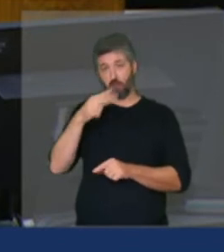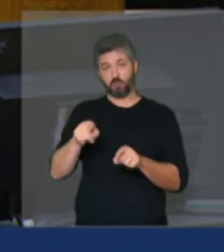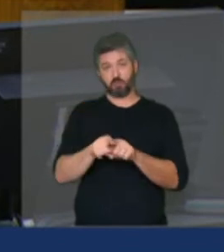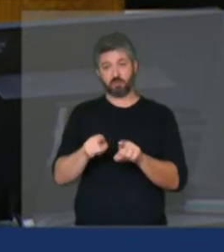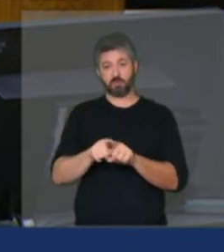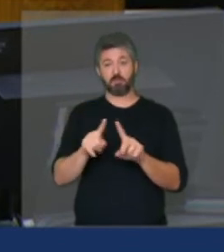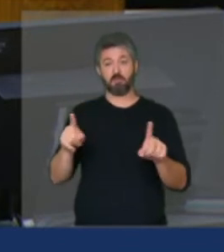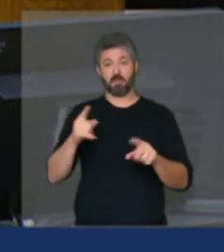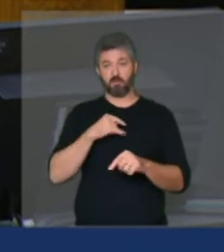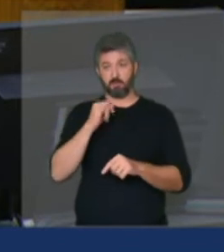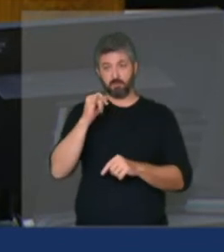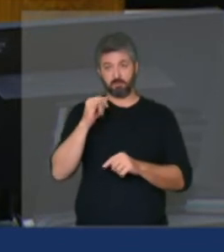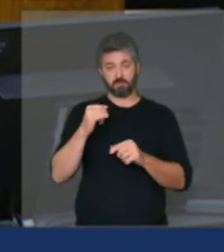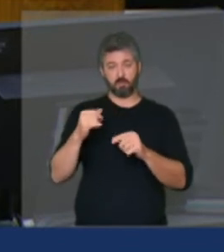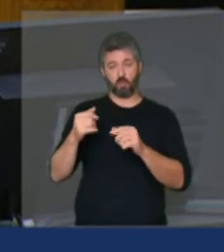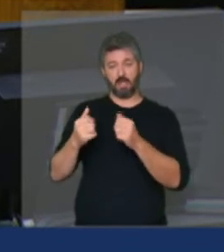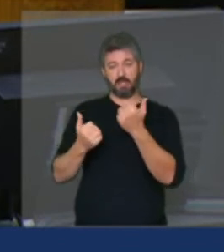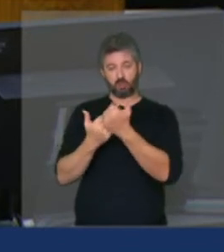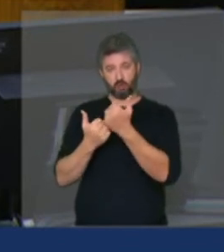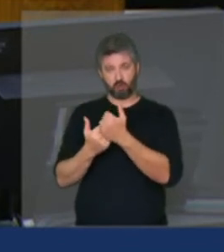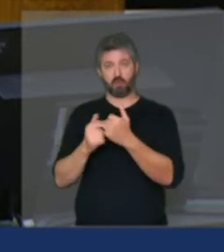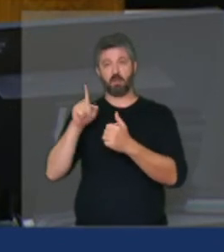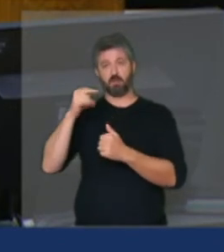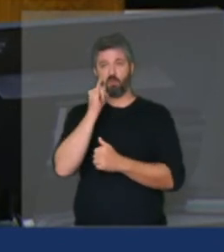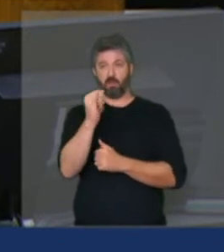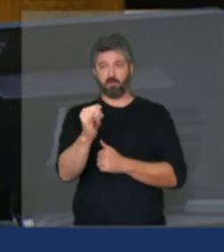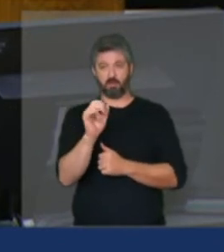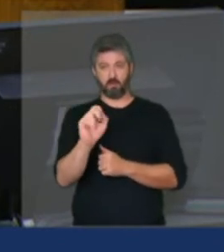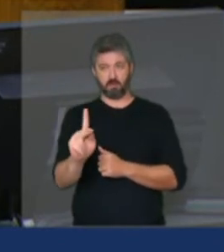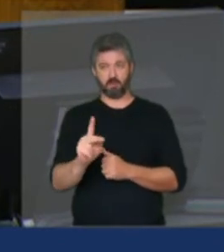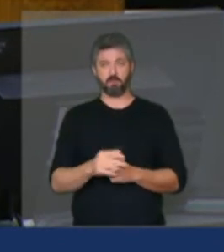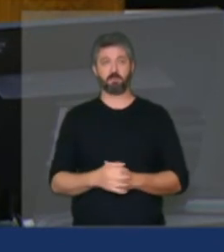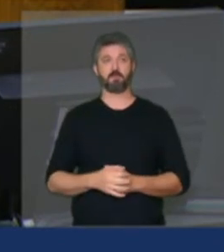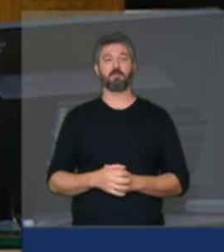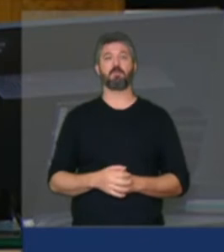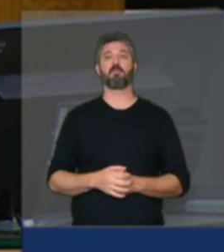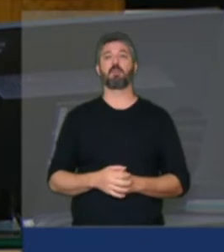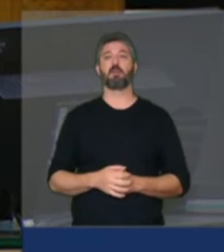LOGO INFORMO A V.EXA., DEPUTADO, TÁ BOM? UM ABRAÇO DEPUTADO ZÉ GUIMARÃES. VAMOS